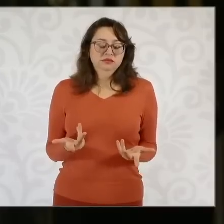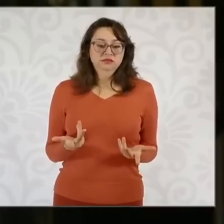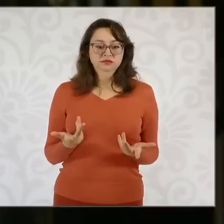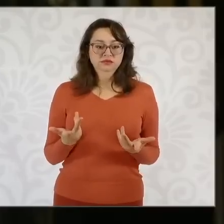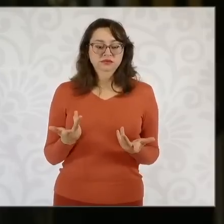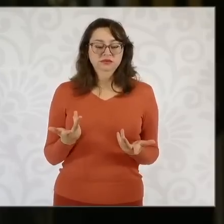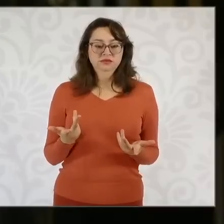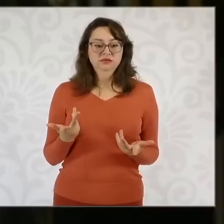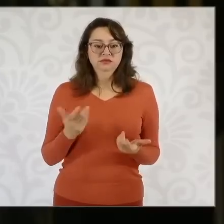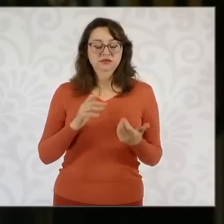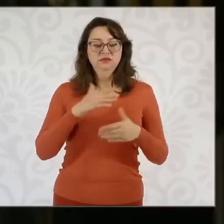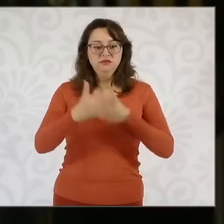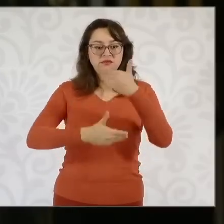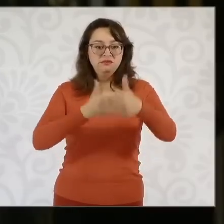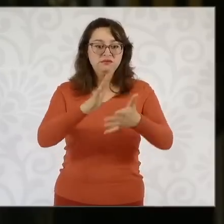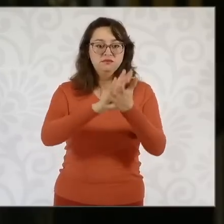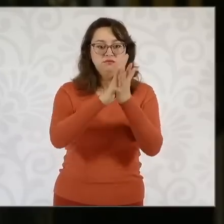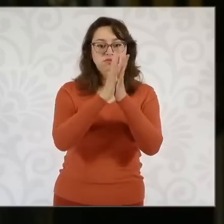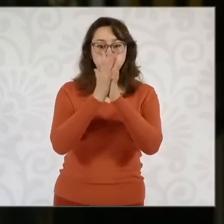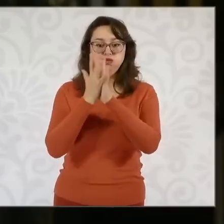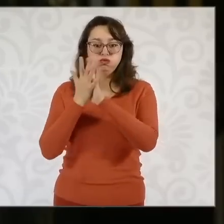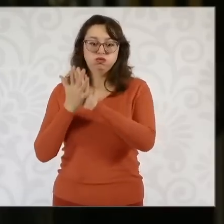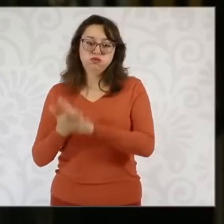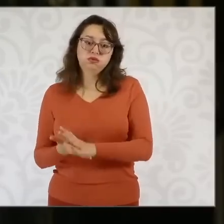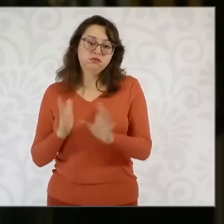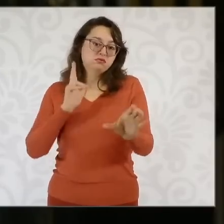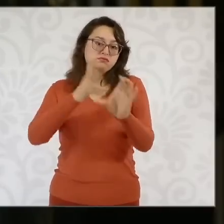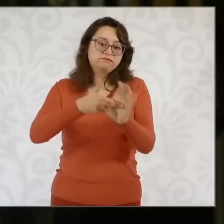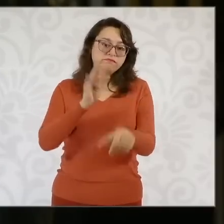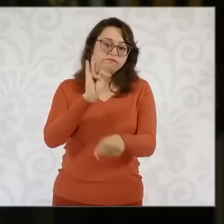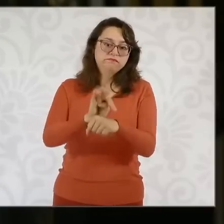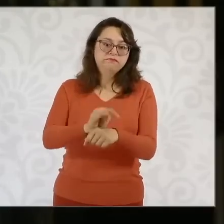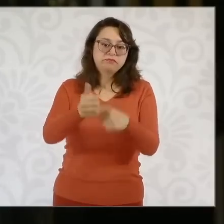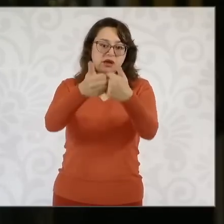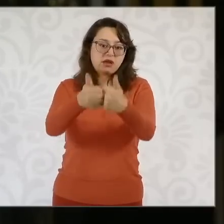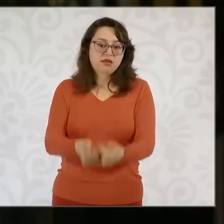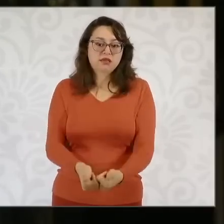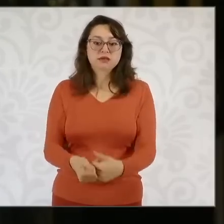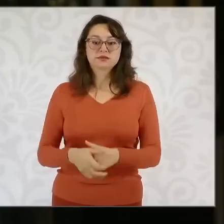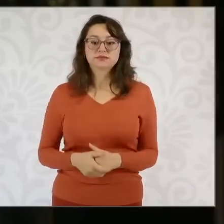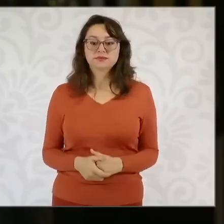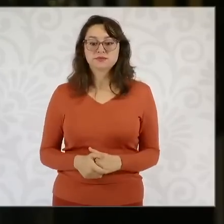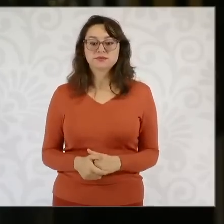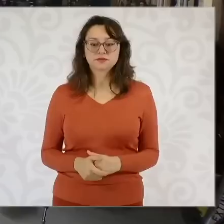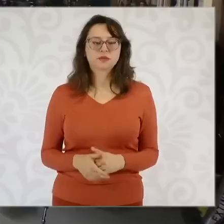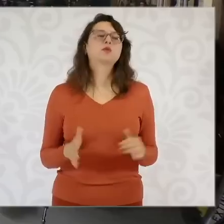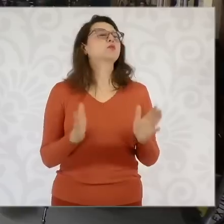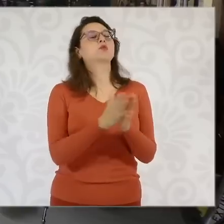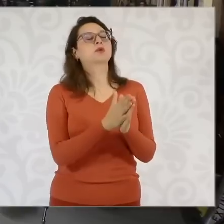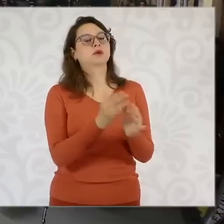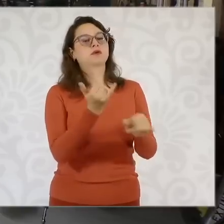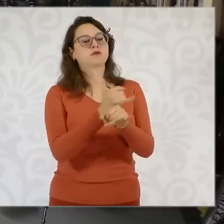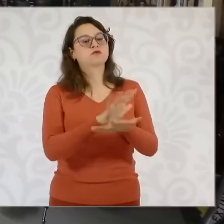pues convertirse en ciudadanos avecindados aquí en nuestro país sí nos das los datos estamos siendo